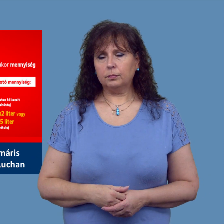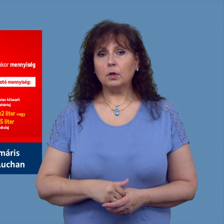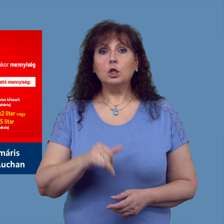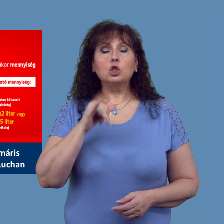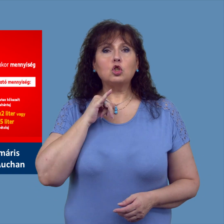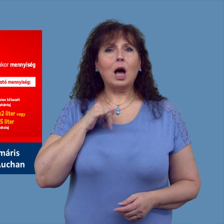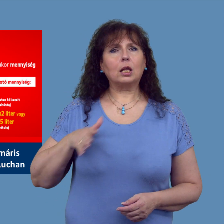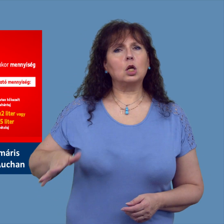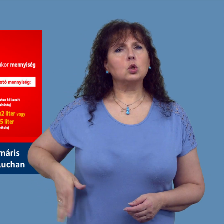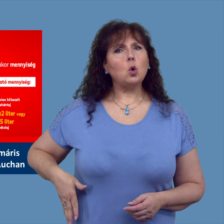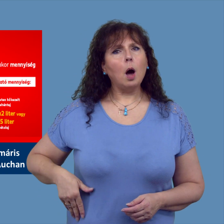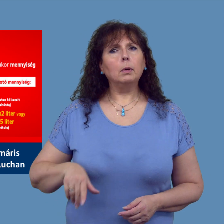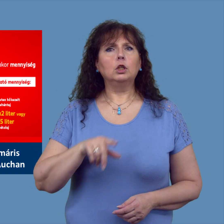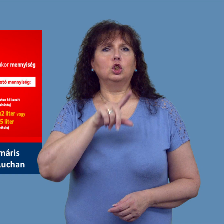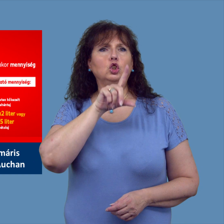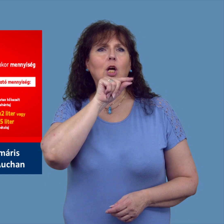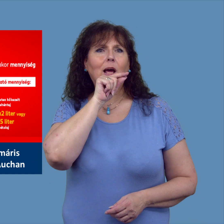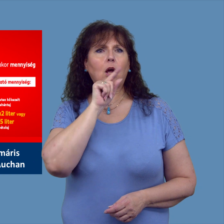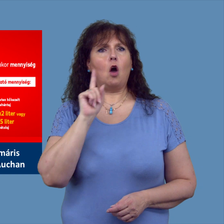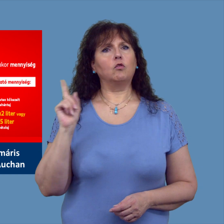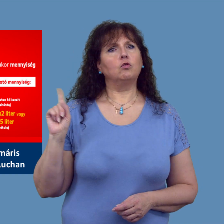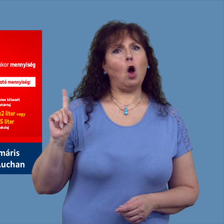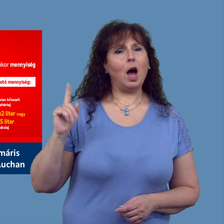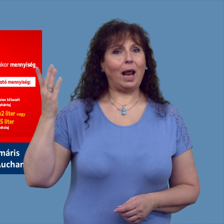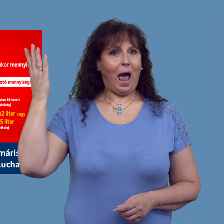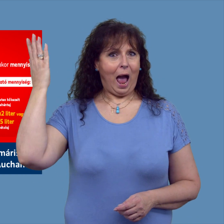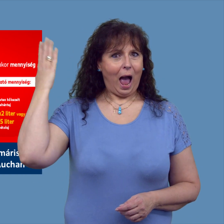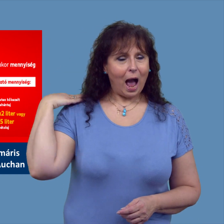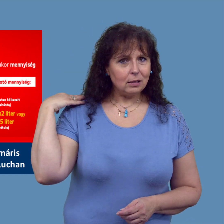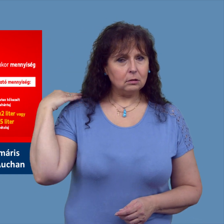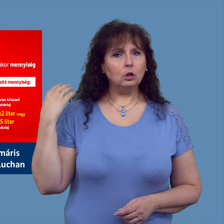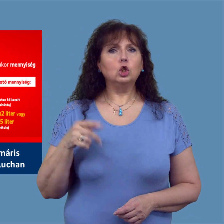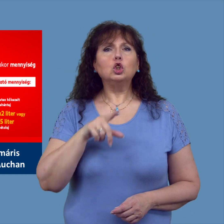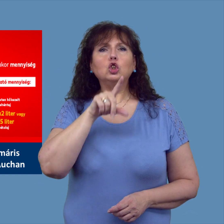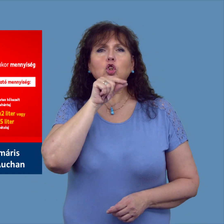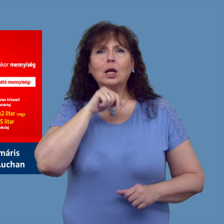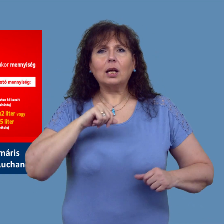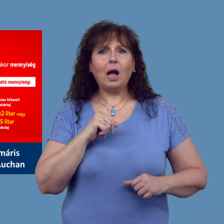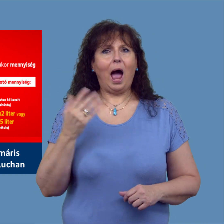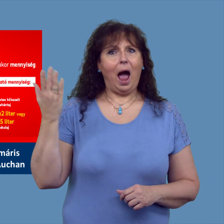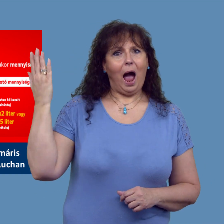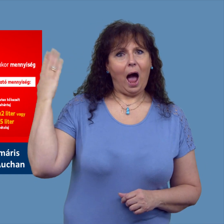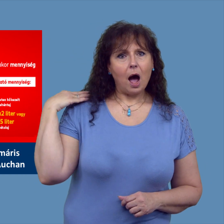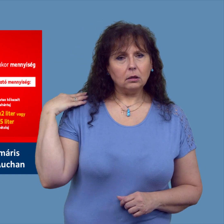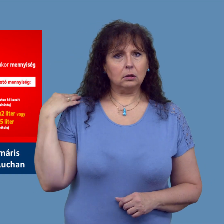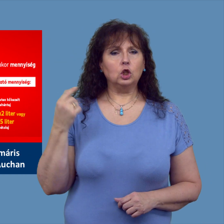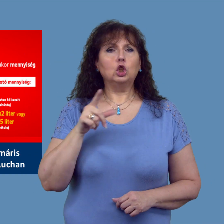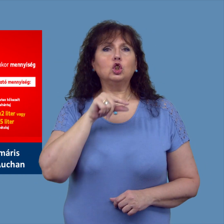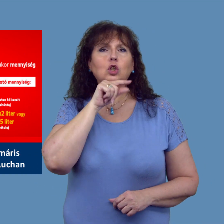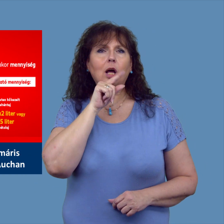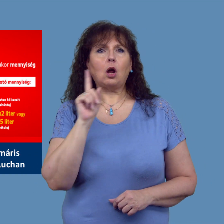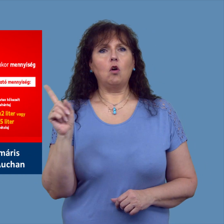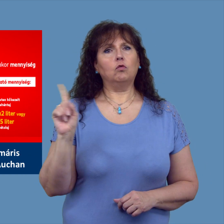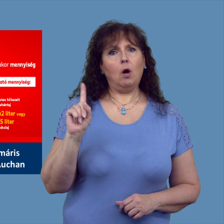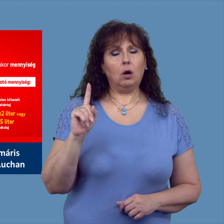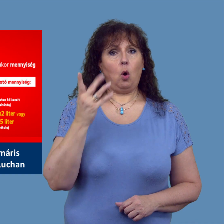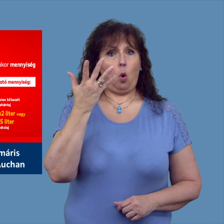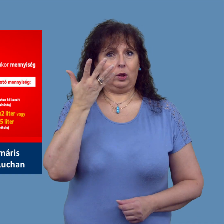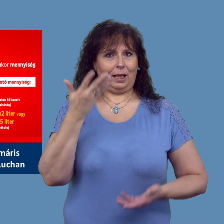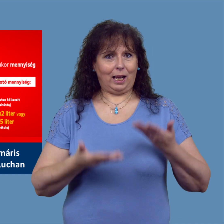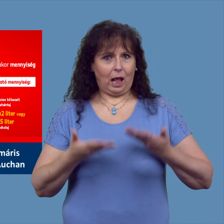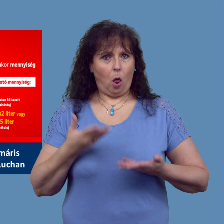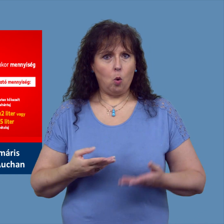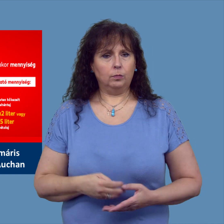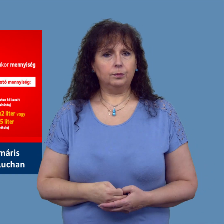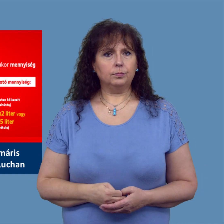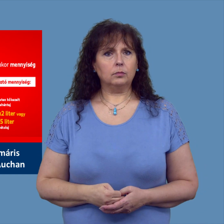házi sertéscombból, csirke far-hátból, csirkehátból, csirkefarból 5 kg-t,